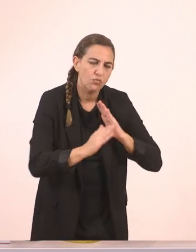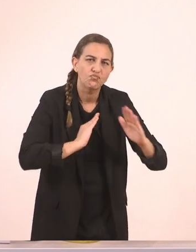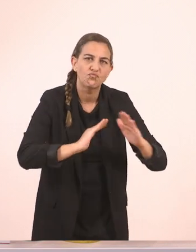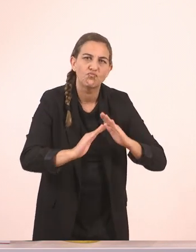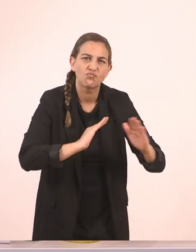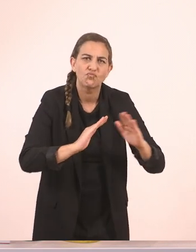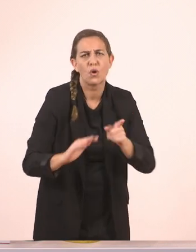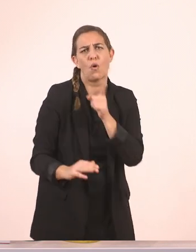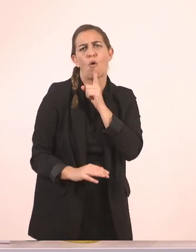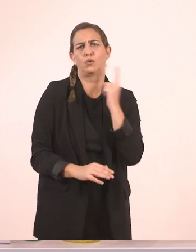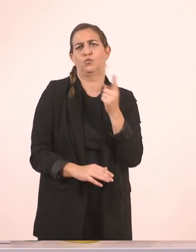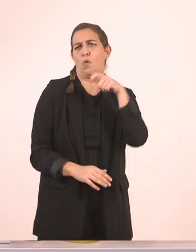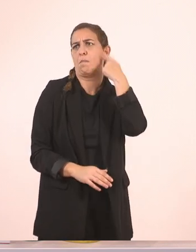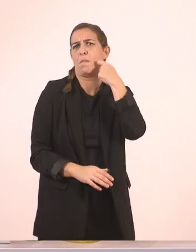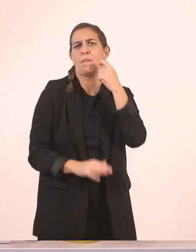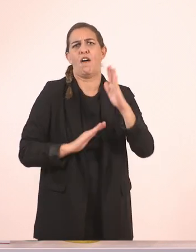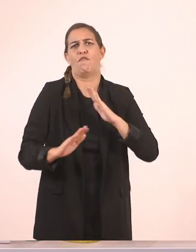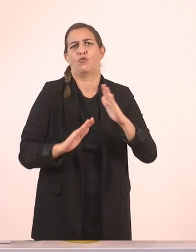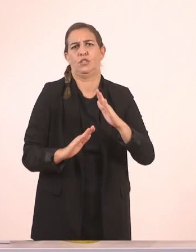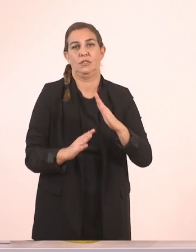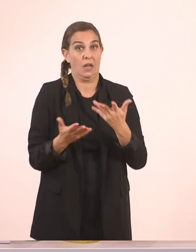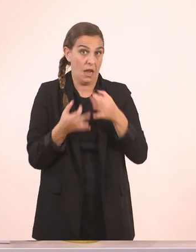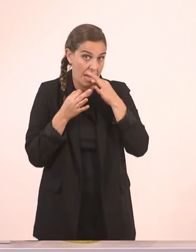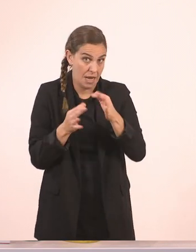γιατί ο Χριστός έχει φυσικά και την ανθρώπινη διάστασή του,